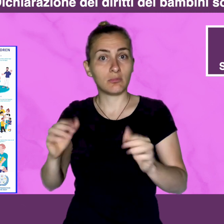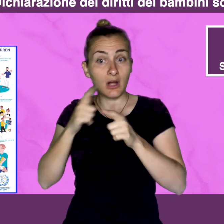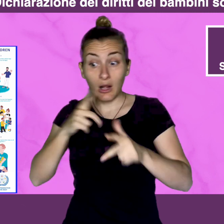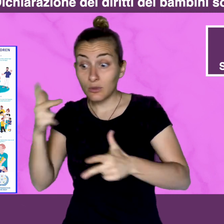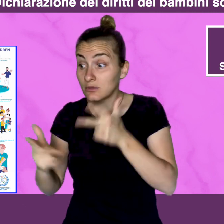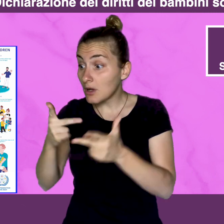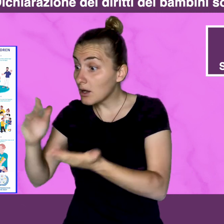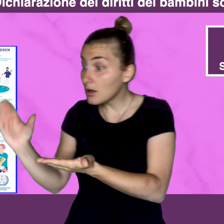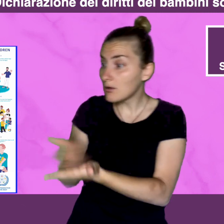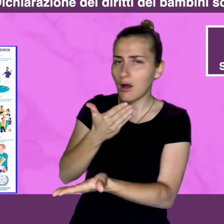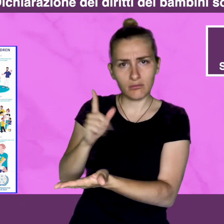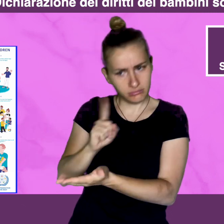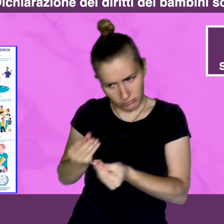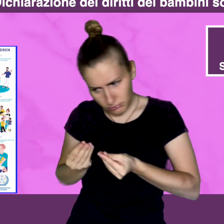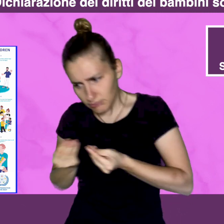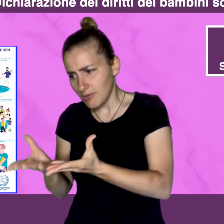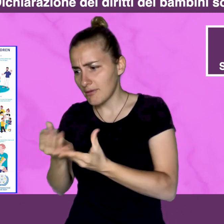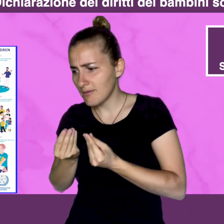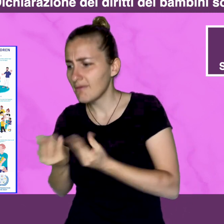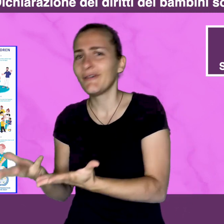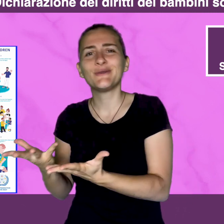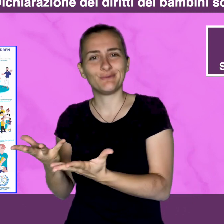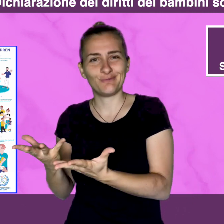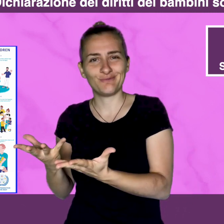Bisogna far esporre i bambini sordi alla lingua dei segni, non deprivandoli alla stessa.